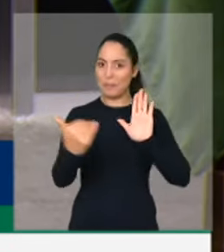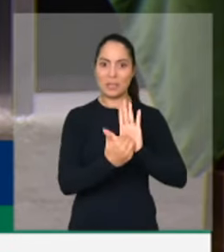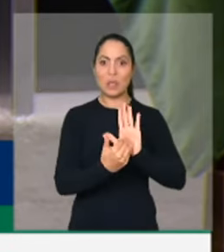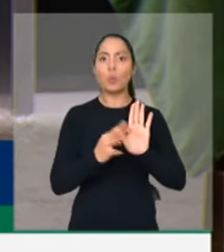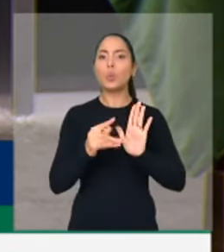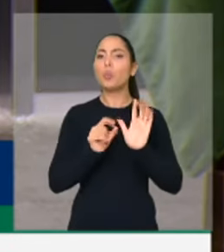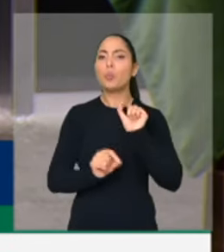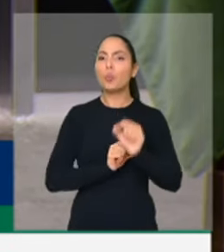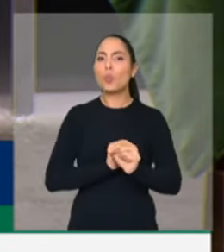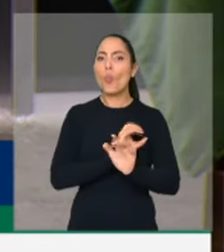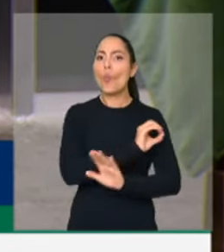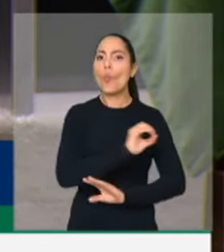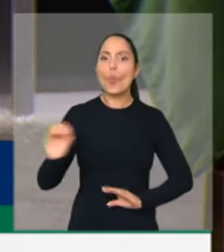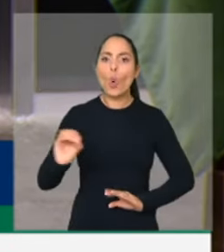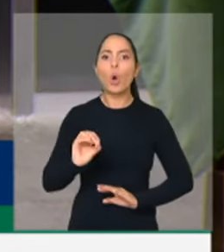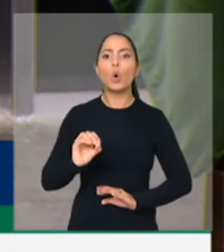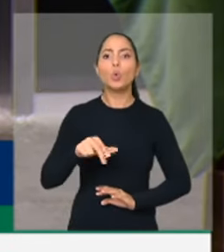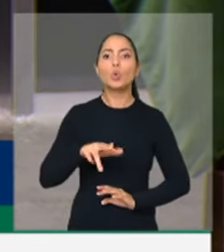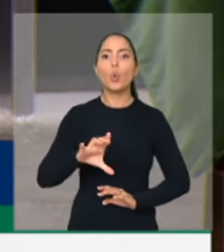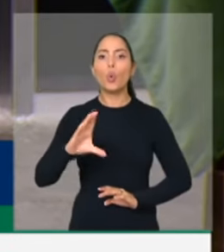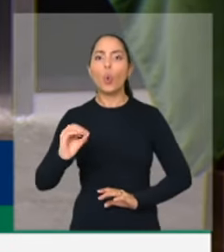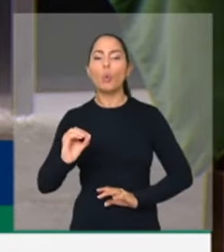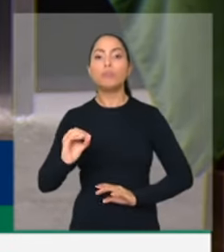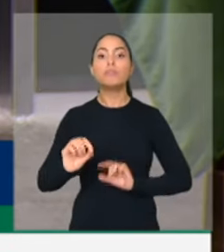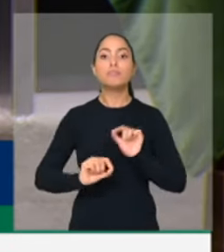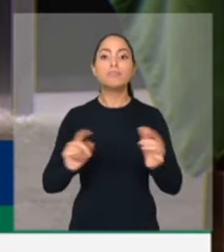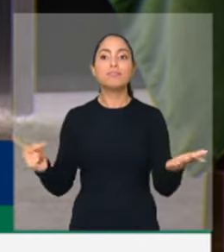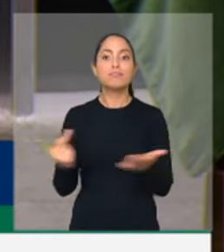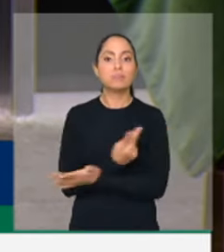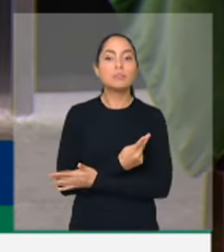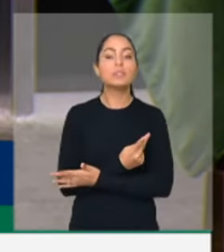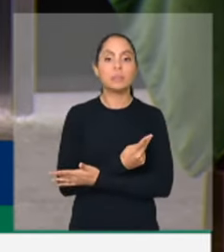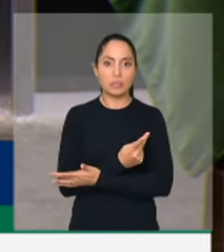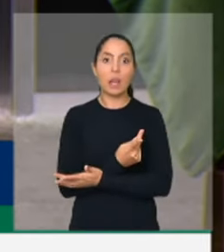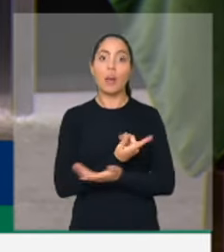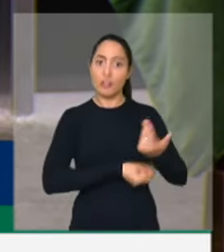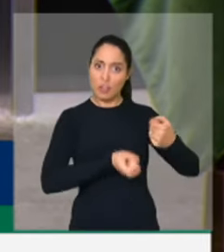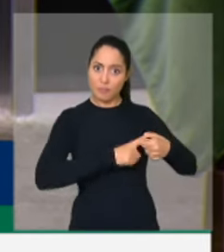CIDADANIA. E ISSO ACONTECEU NO DIA 8 DE MARÇO, DIA INTERNACIONAL DA MULHER. E EU